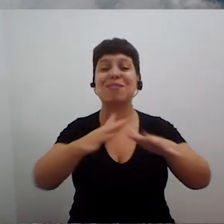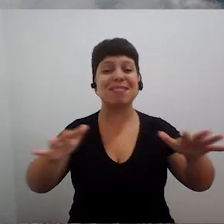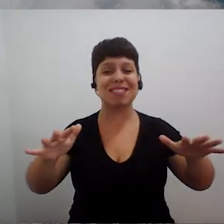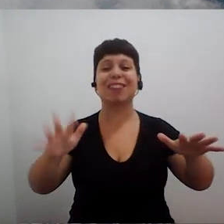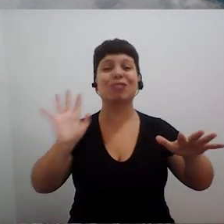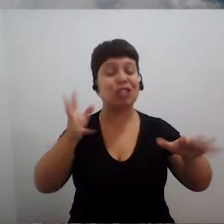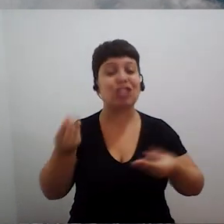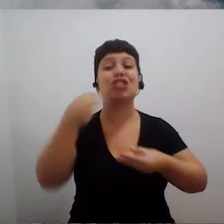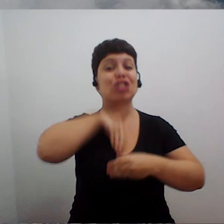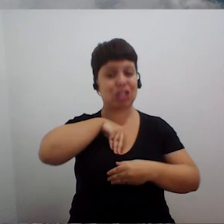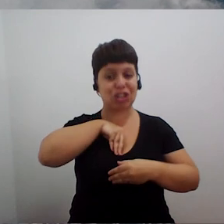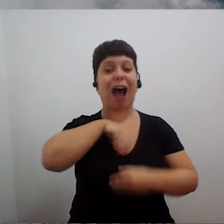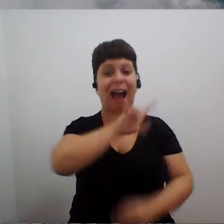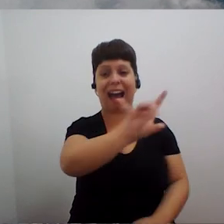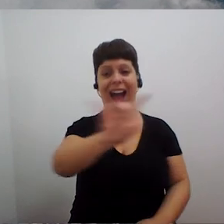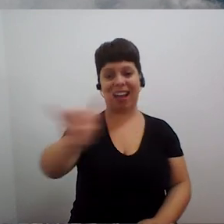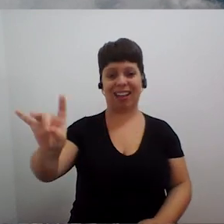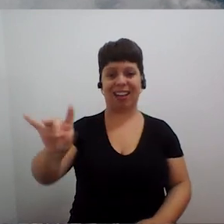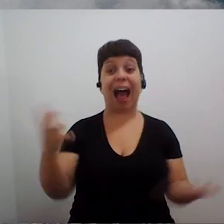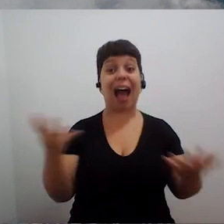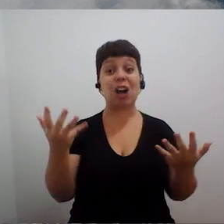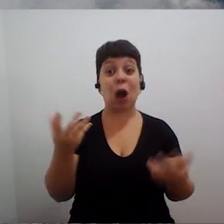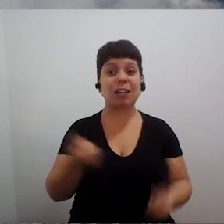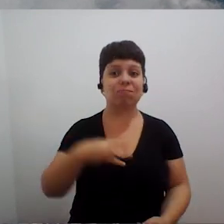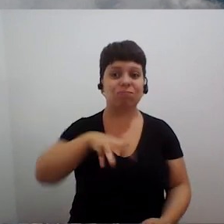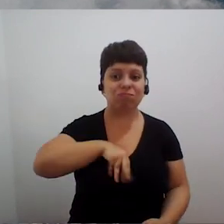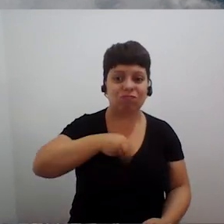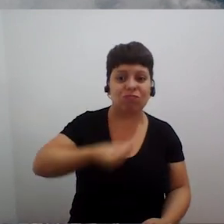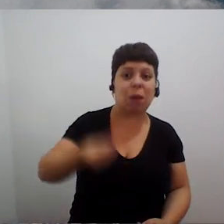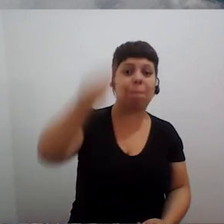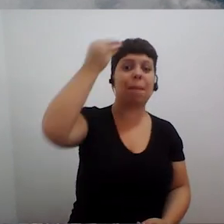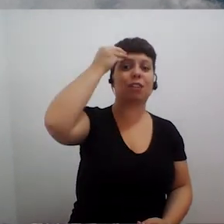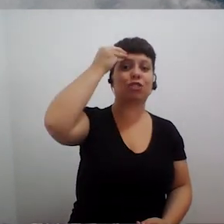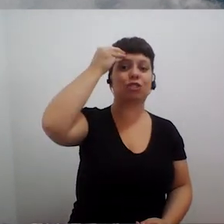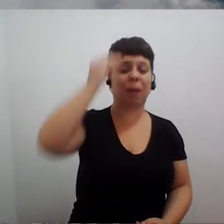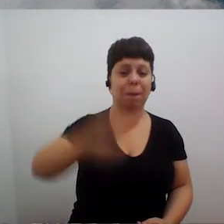o oceano já está na essência de todos nós precisamos coloca-lo na mente e no coração